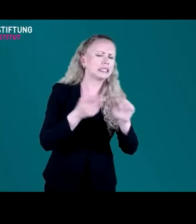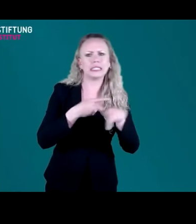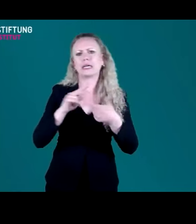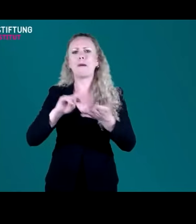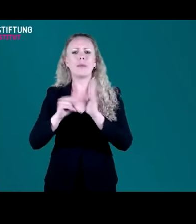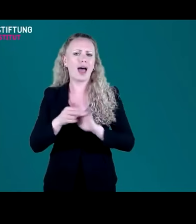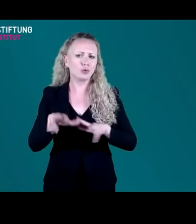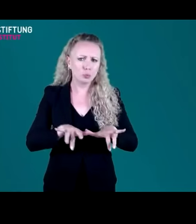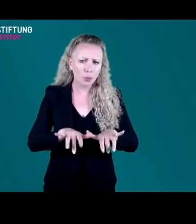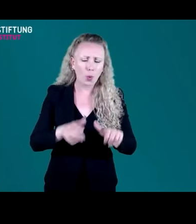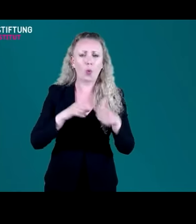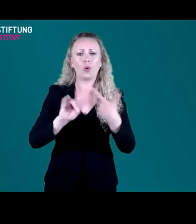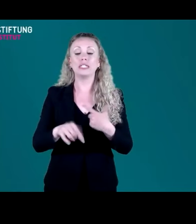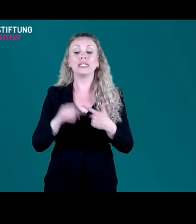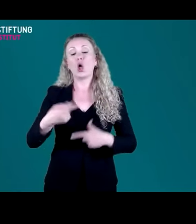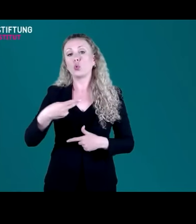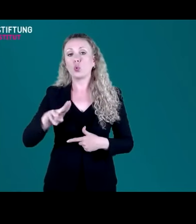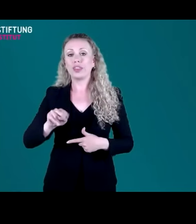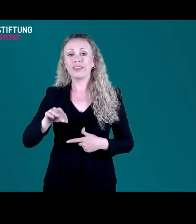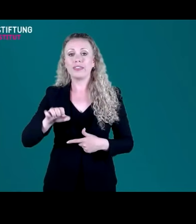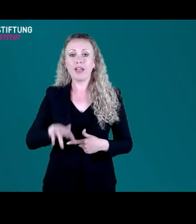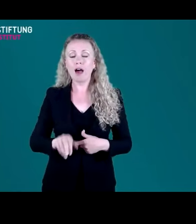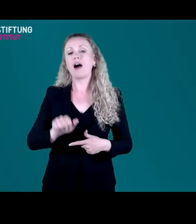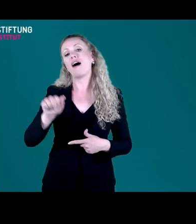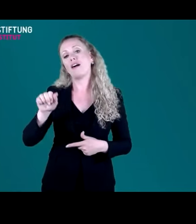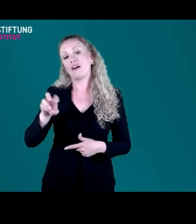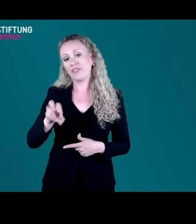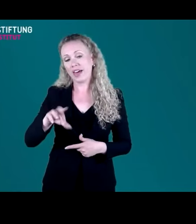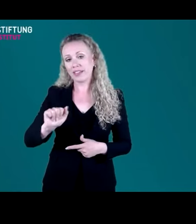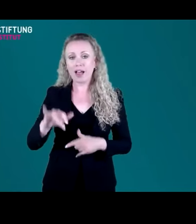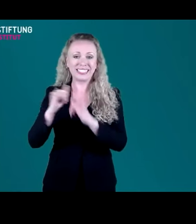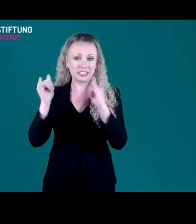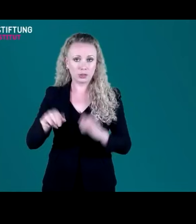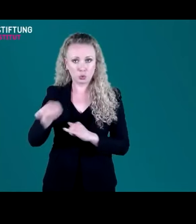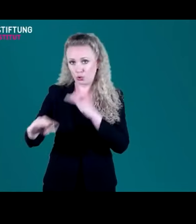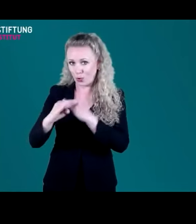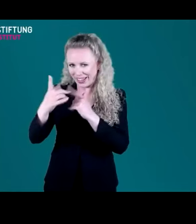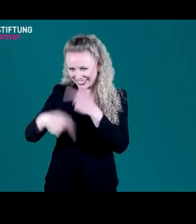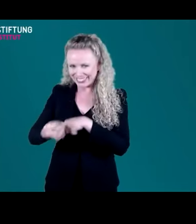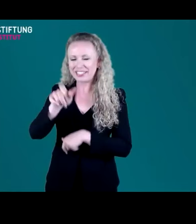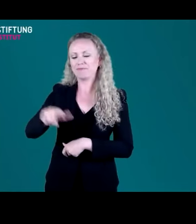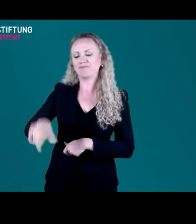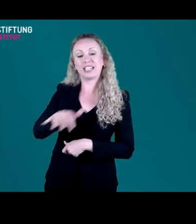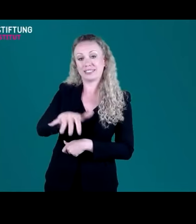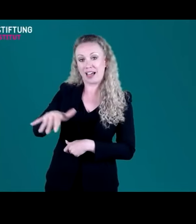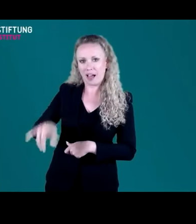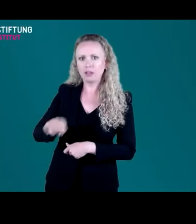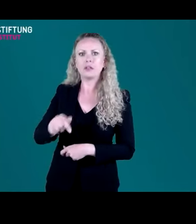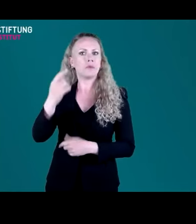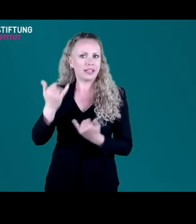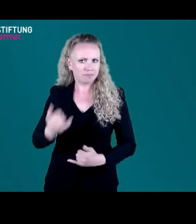meine Kolleg*innen im Gunda-Werner-Institut Tini Leonhardt und Sandra Ho, die auch heute den Chat betreuen.